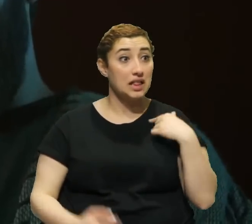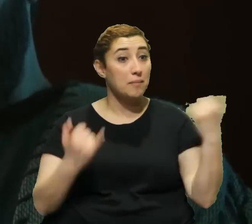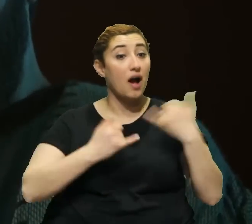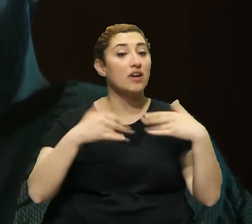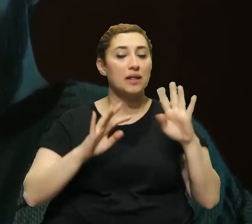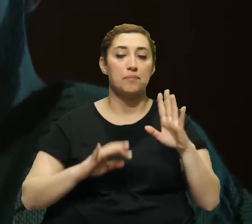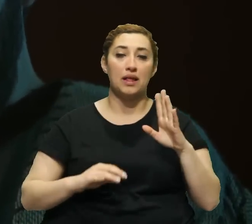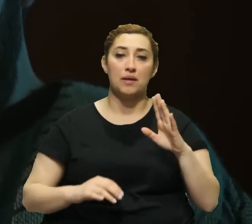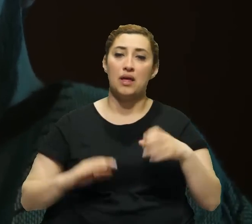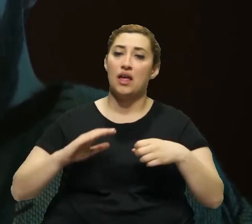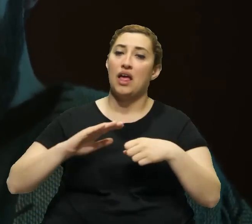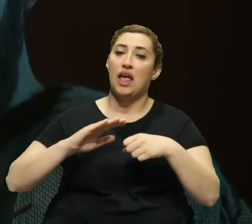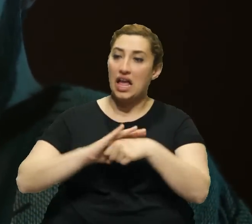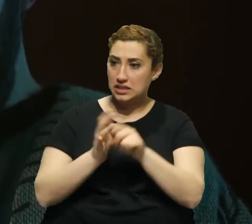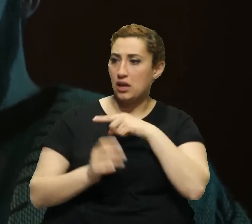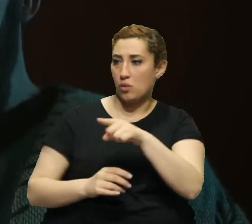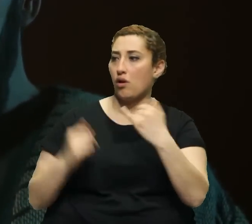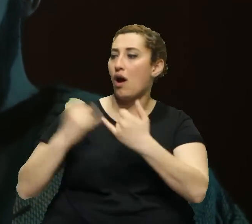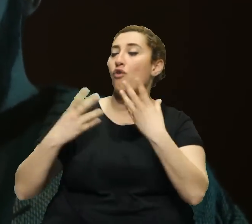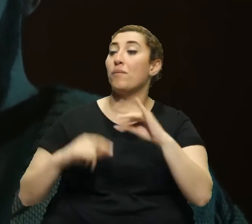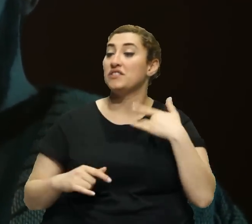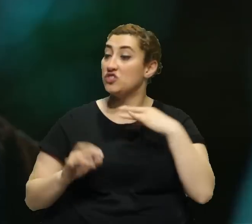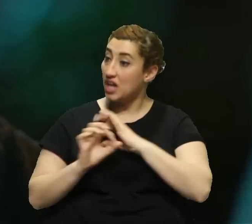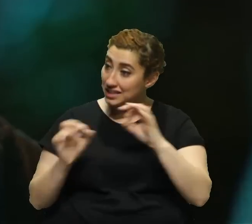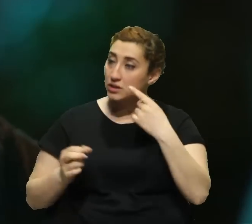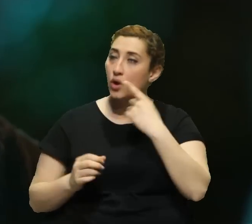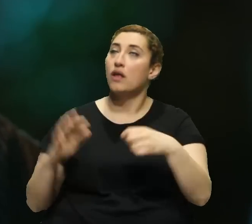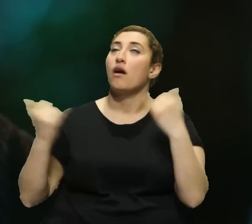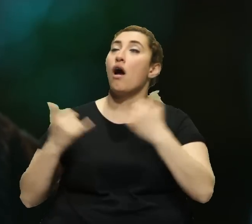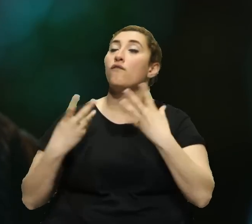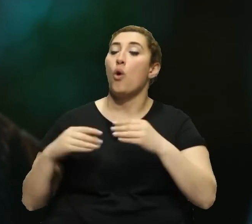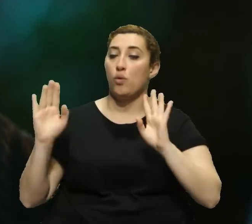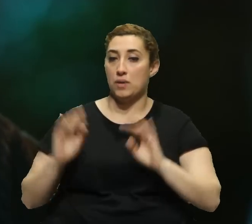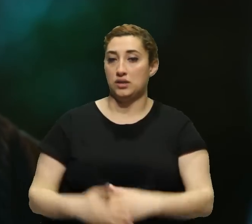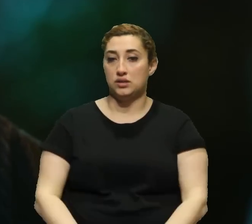Mazlumla kavga mı olur ki zaten, zalim ile de elbet.